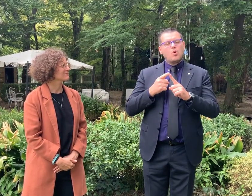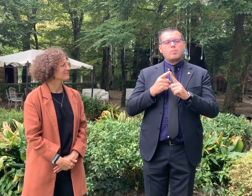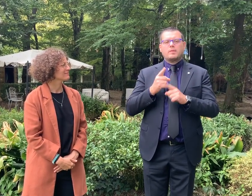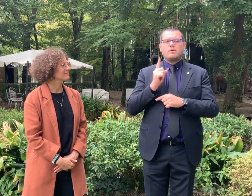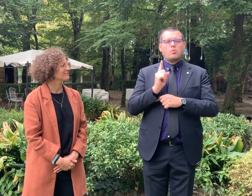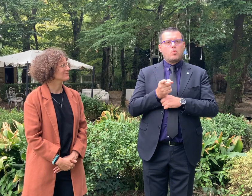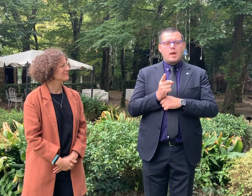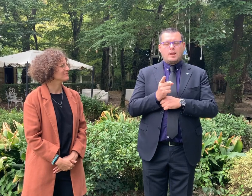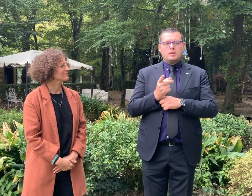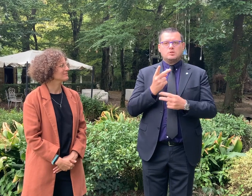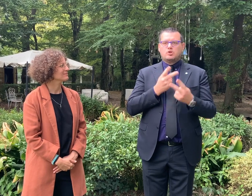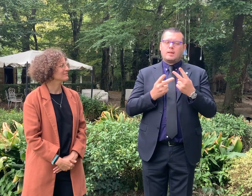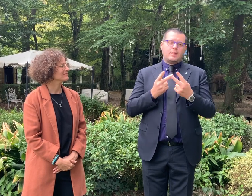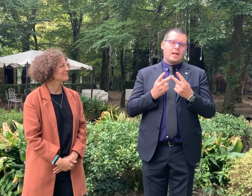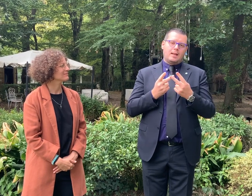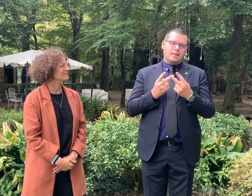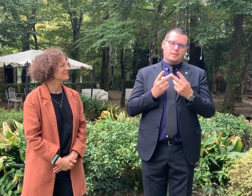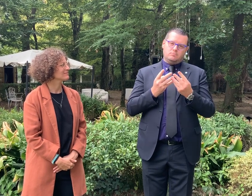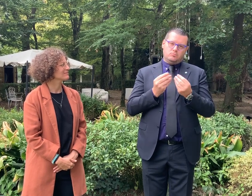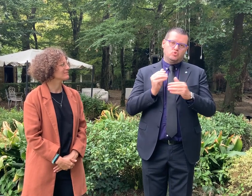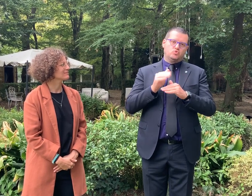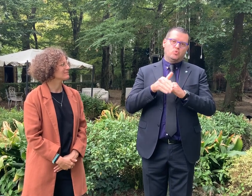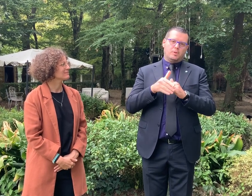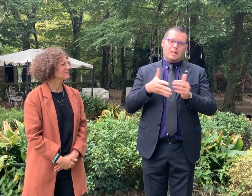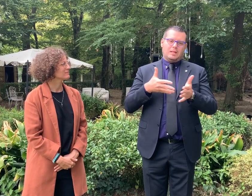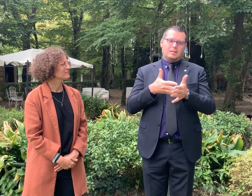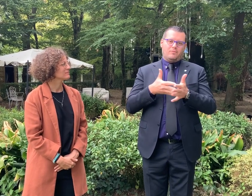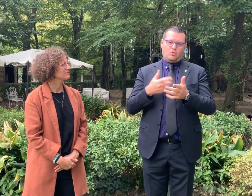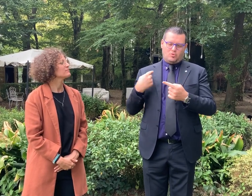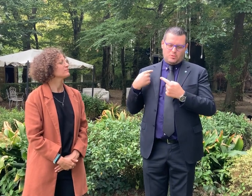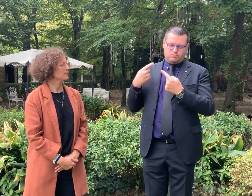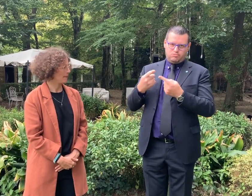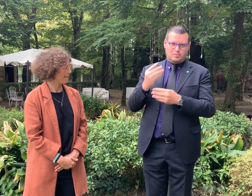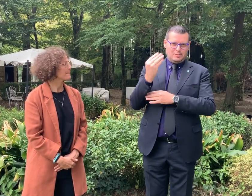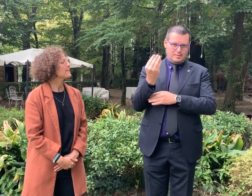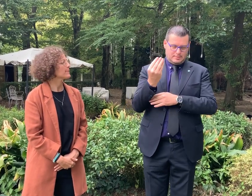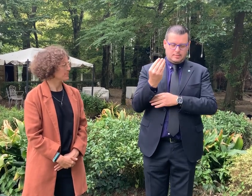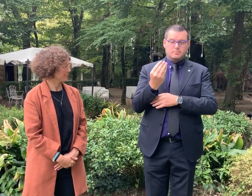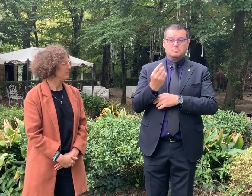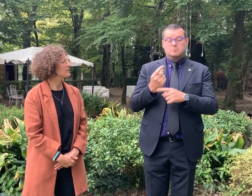il nostro primo obiettivo è stato quello di cercare di superare le difficoltà avute dall’ENS in passato,